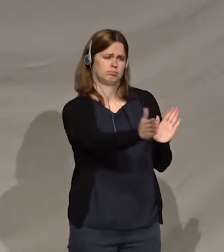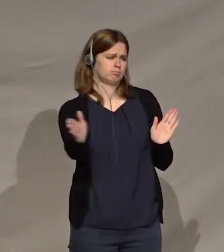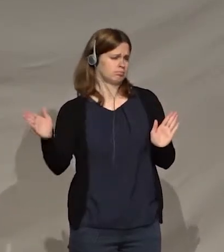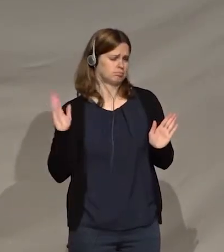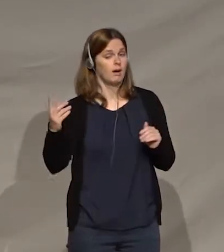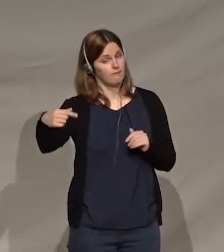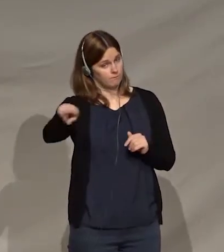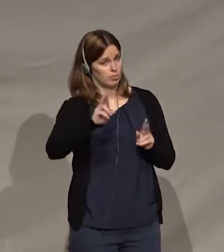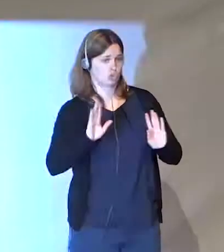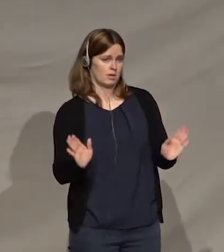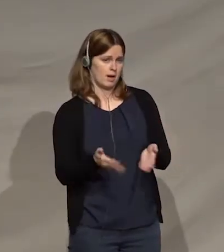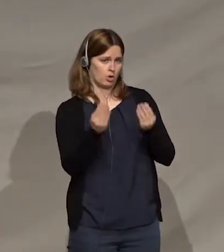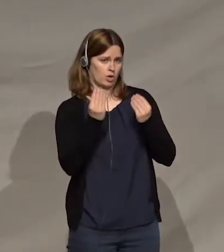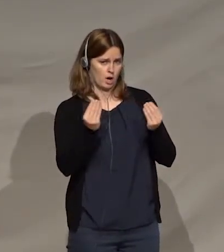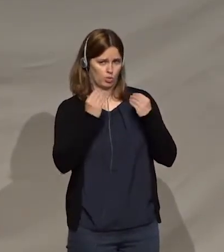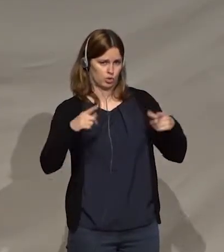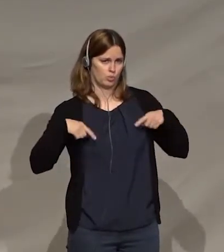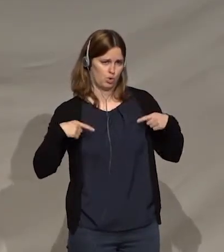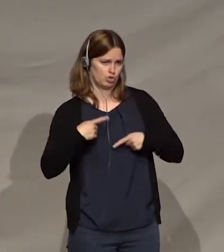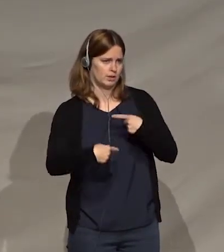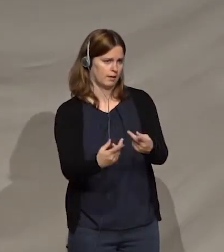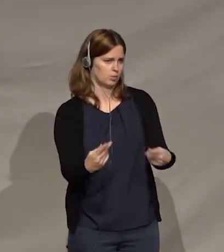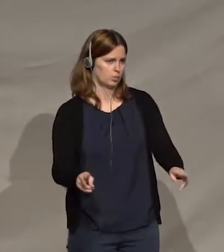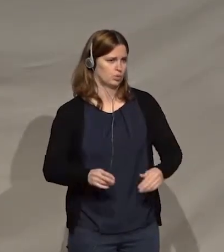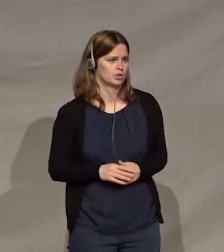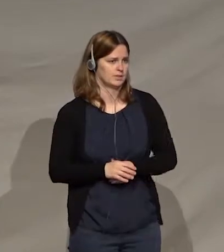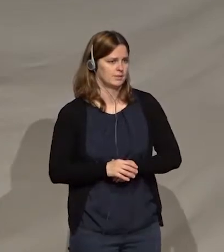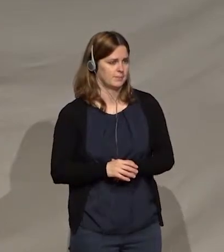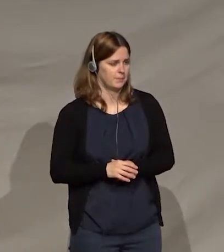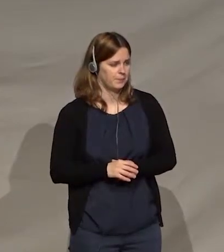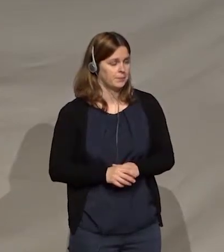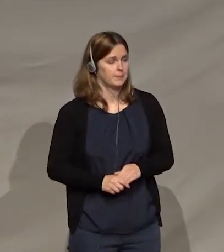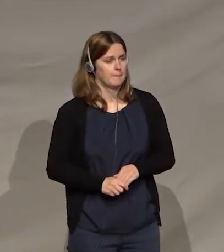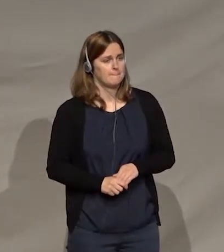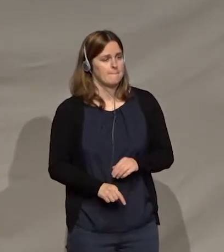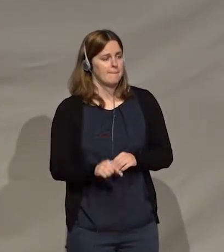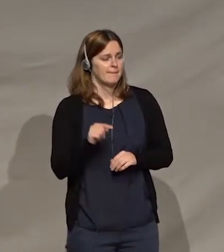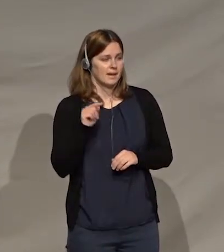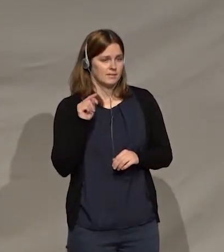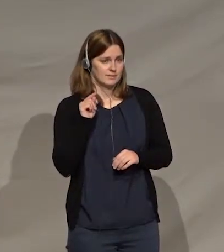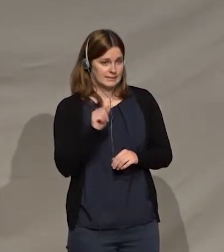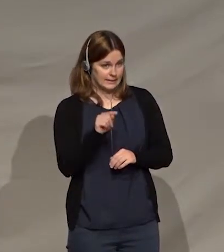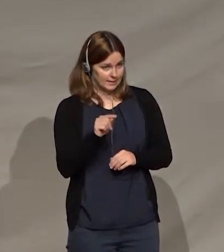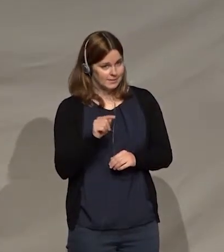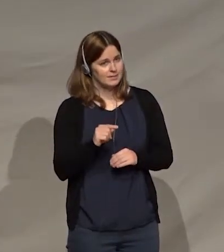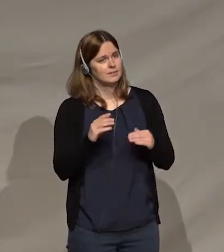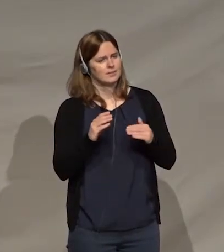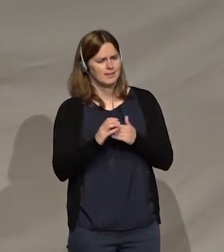v rámci našeho projektu tady v České republice je to, že zajistíme lokalizovanou verzi, která je opatřena titulky a přeložená do češtiny.